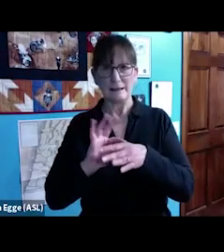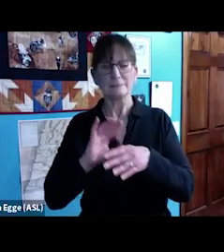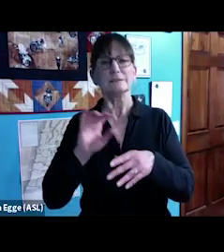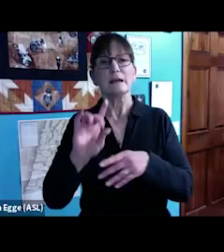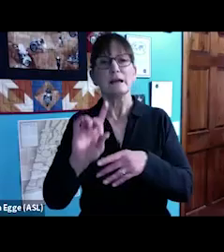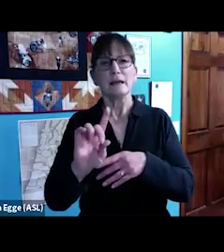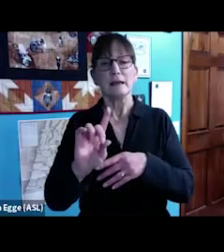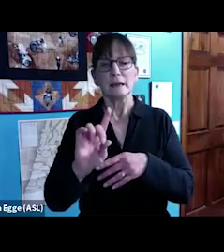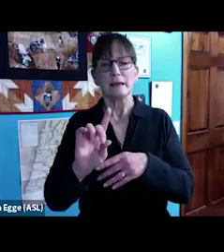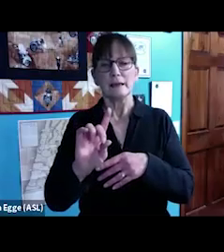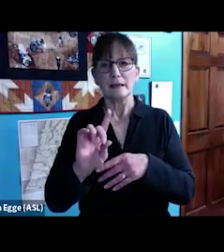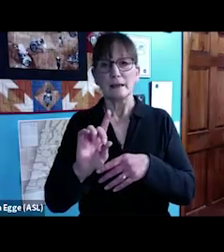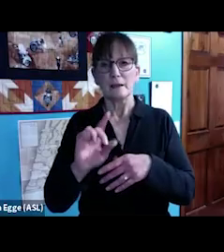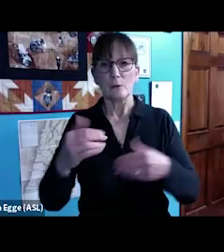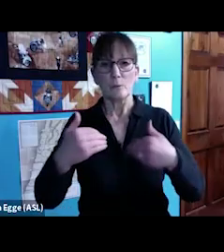después de que todo ha sido enviado.